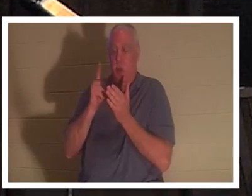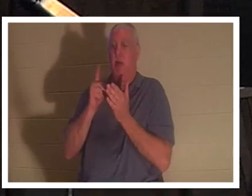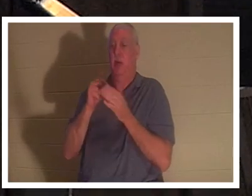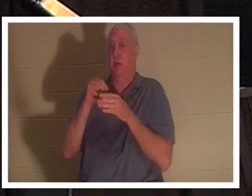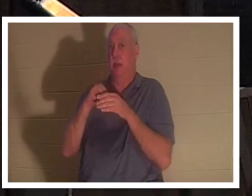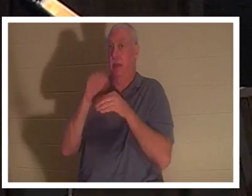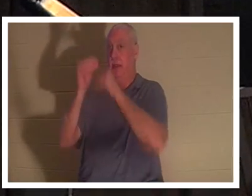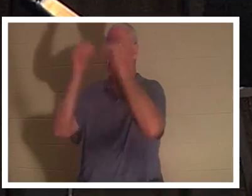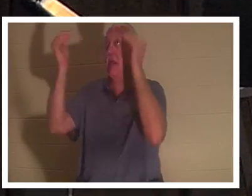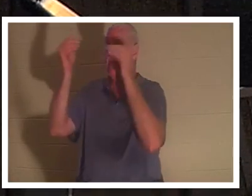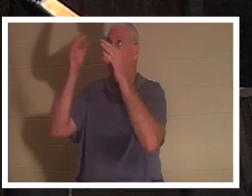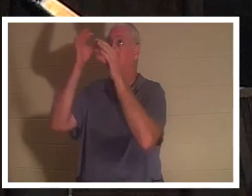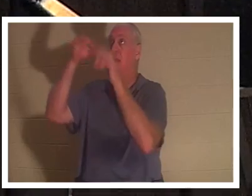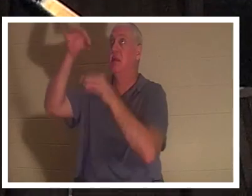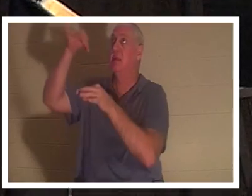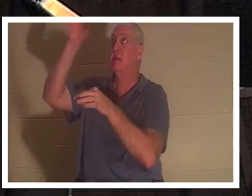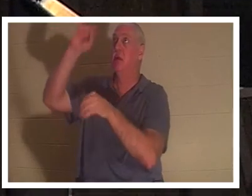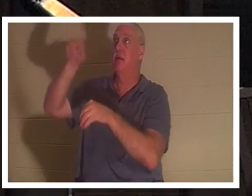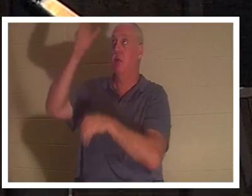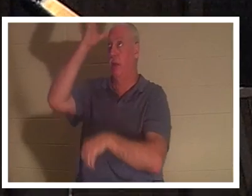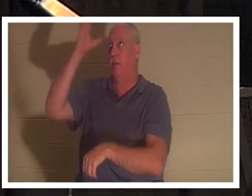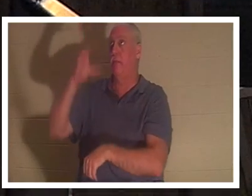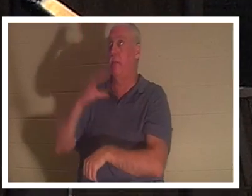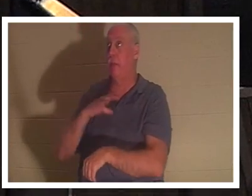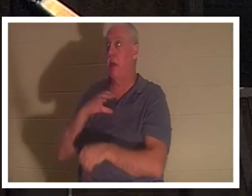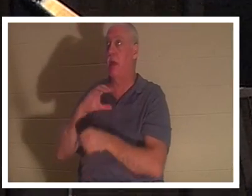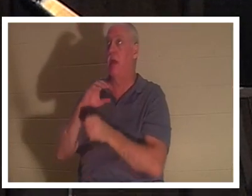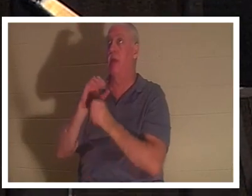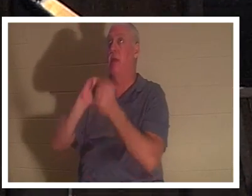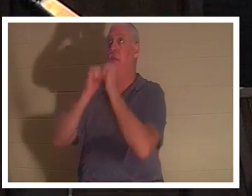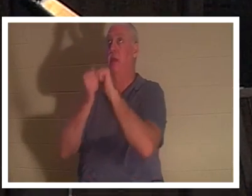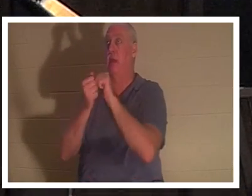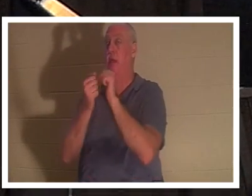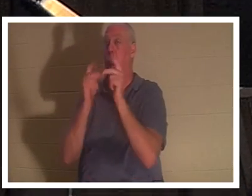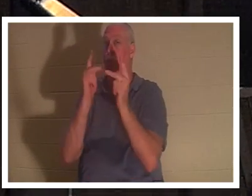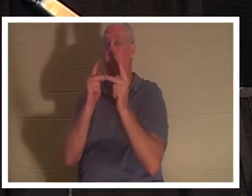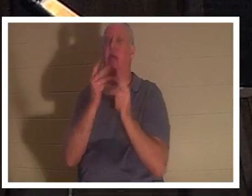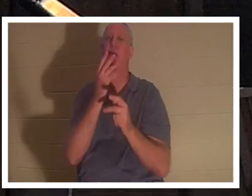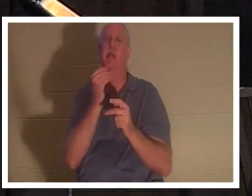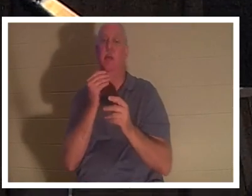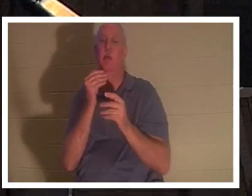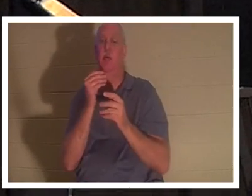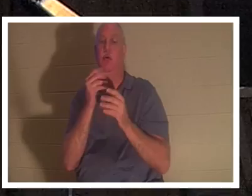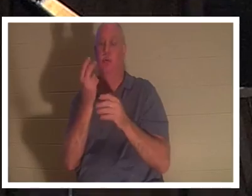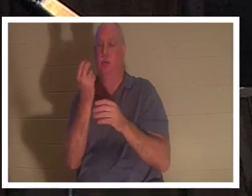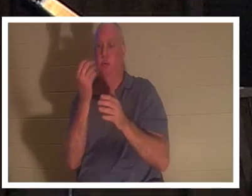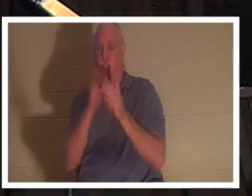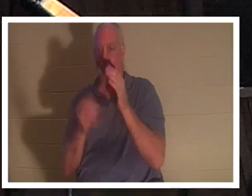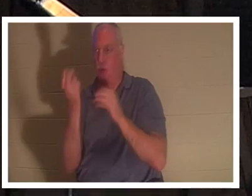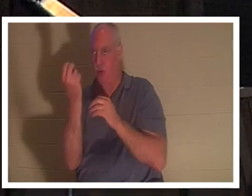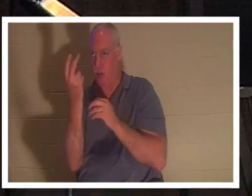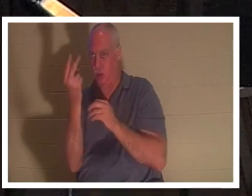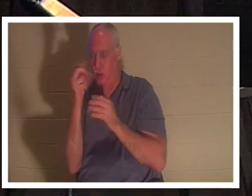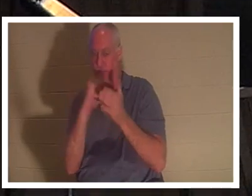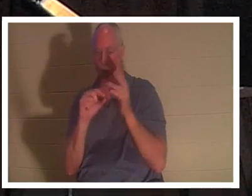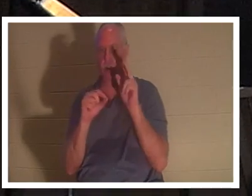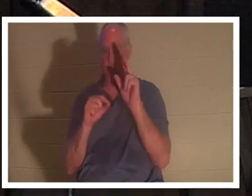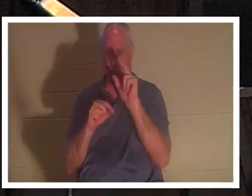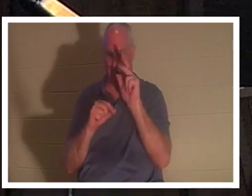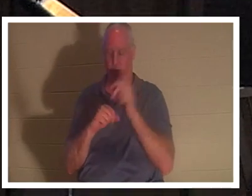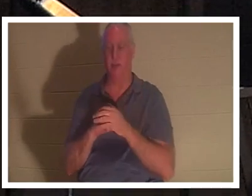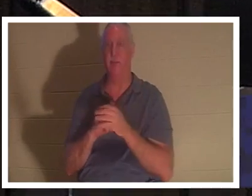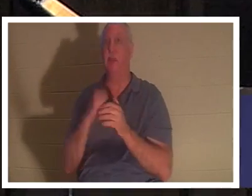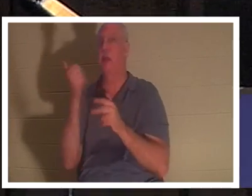Geister der Gerechten vollkommen gemacht werden“, Hebräer 12:23. Und an einer anderen Stelle: Wenn Christus